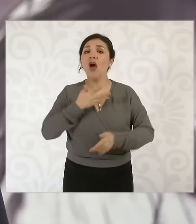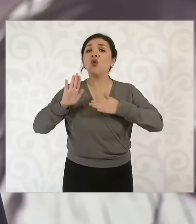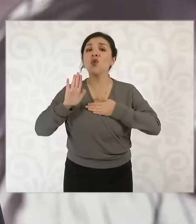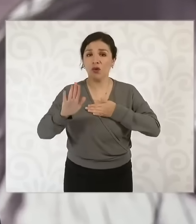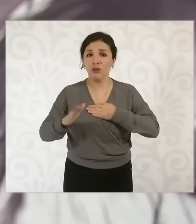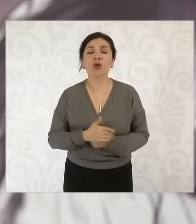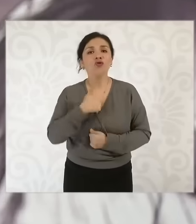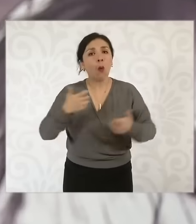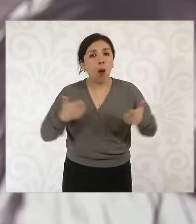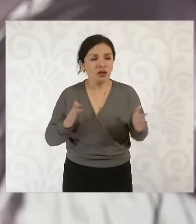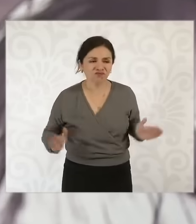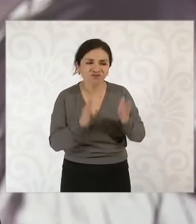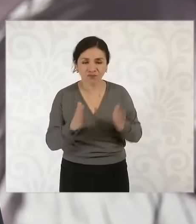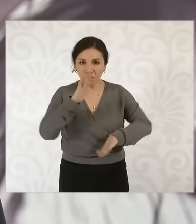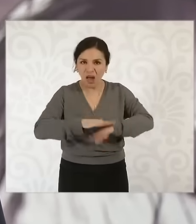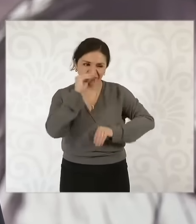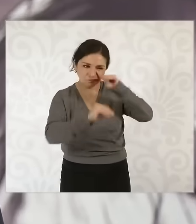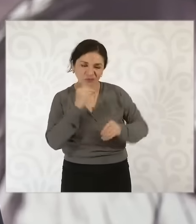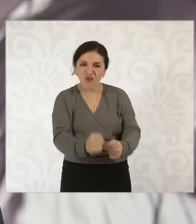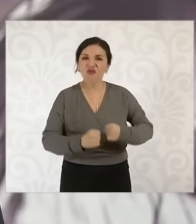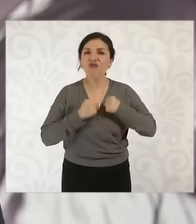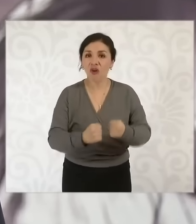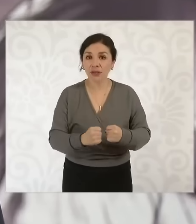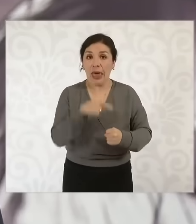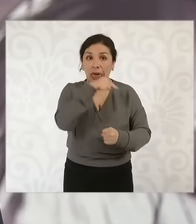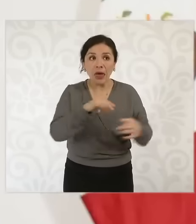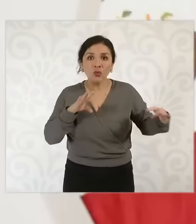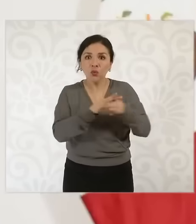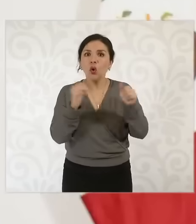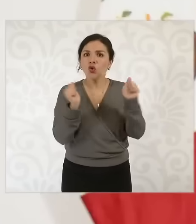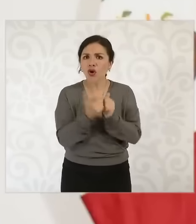impulsando un proceso integral de fortalecimiento que articula capacidades financieras, operativas